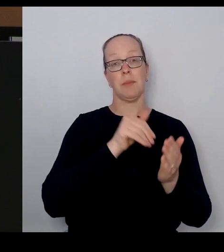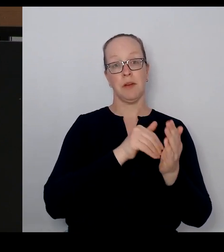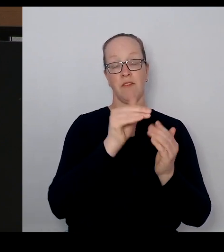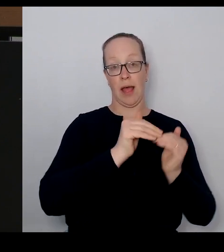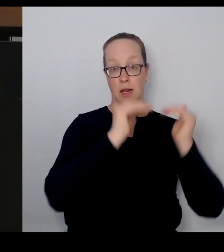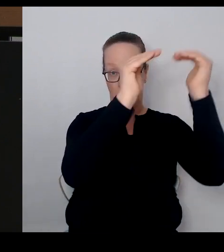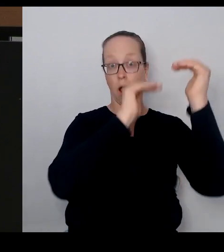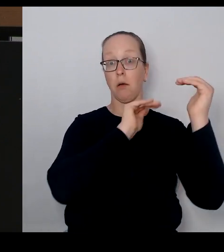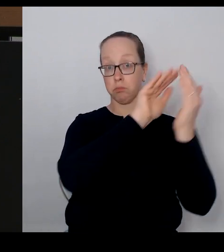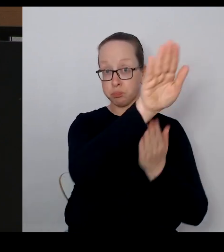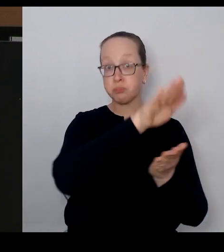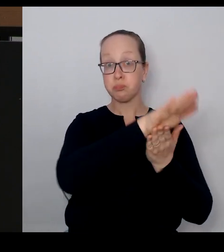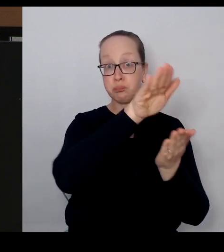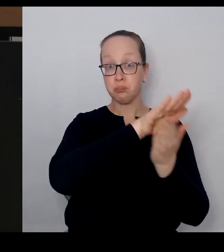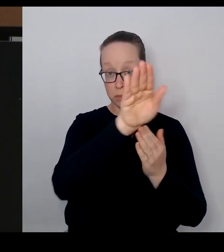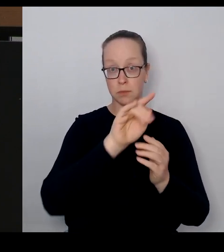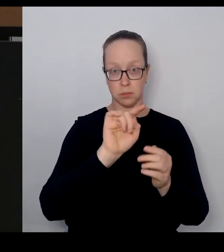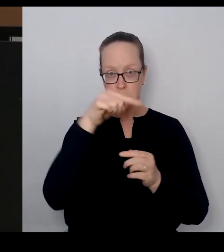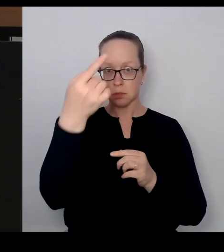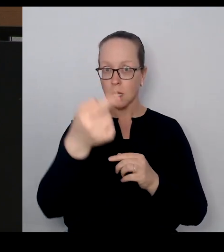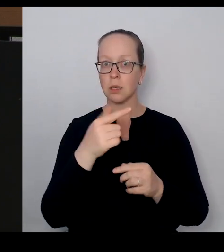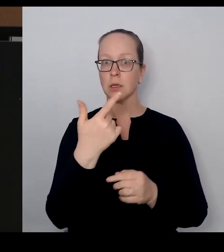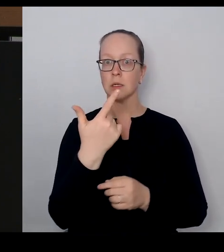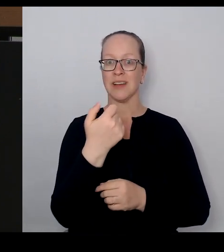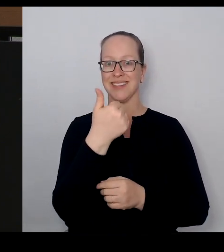als 3 Milliarden € pro Jahr entstehen.